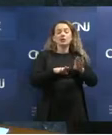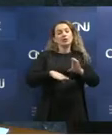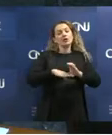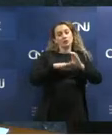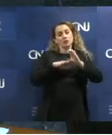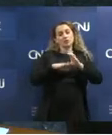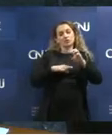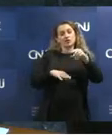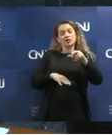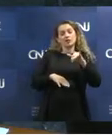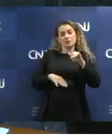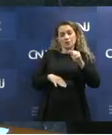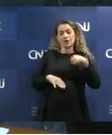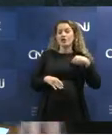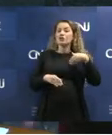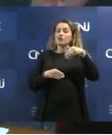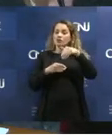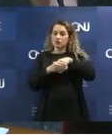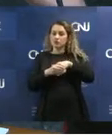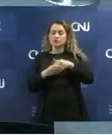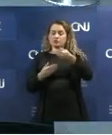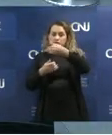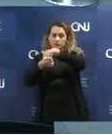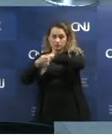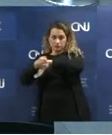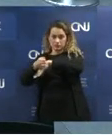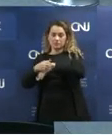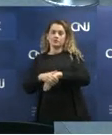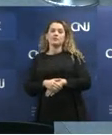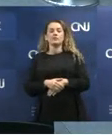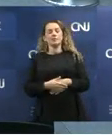votaria pelo arquivamento. Presidente?